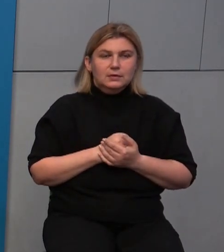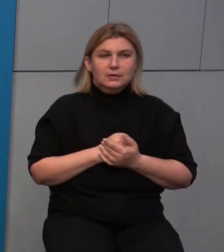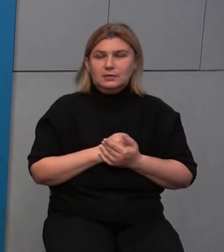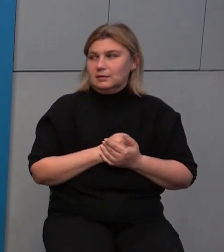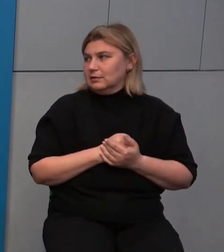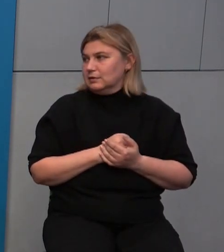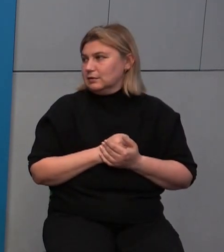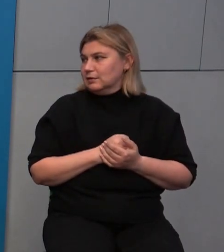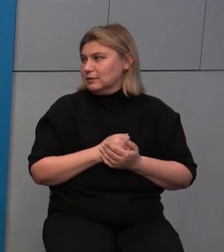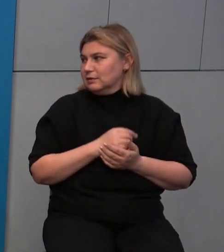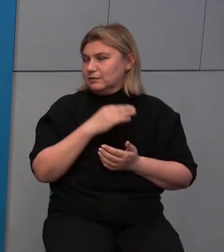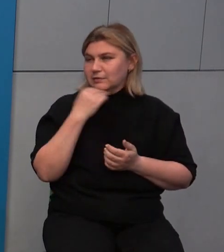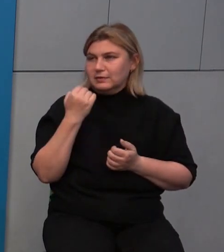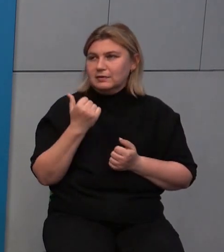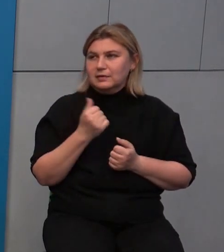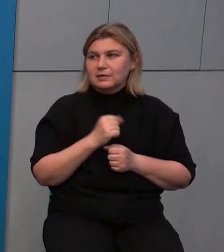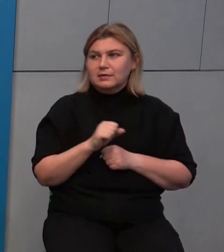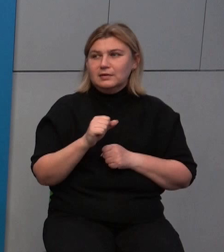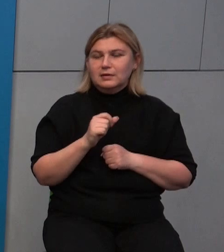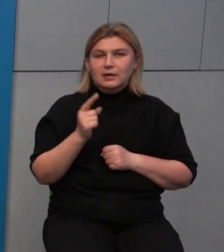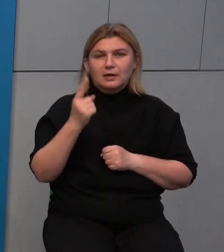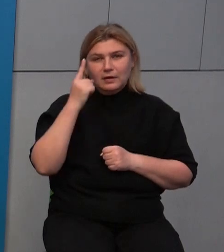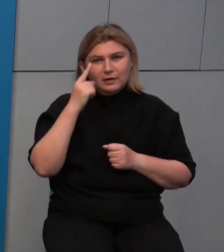Wystarczy tutaj przecież chociażby wspomnieć.